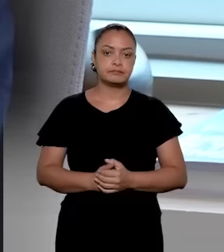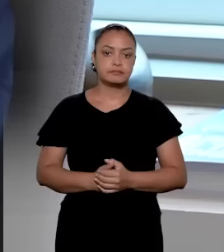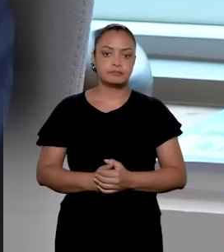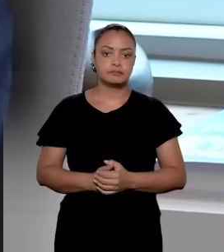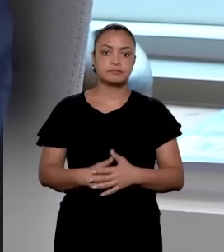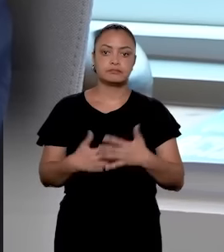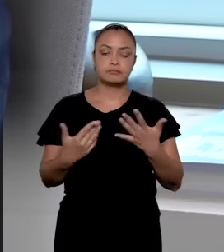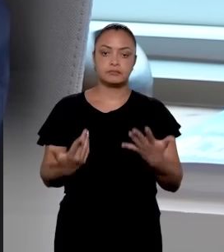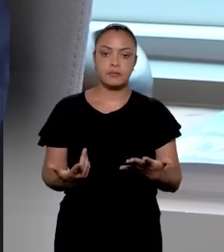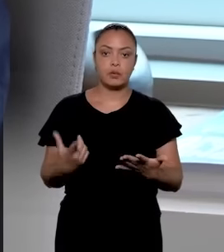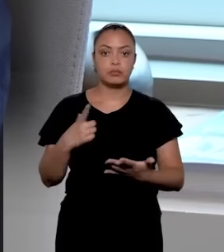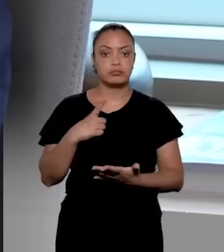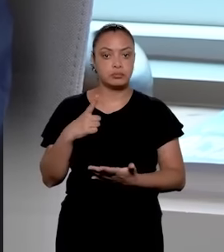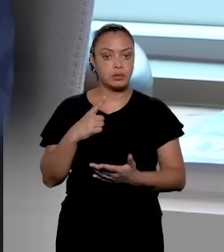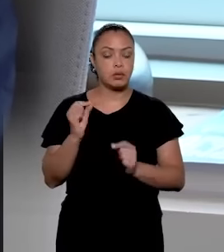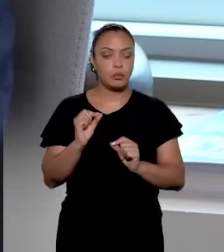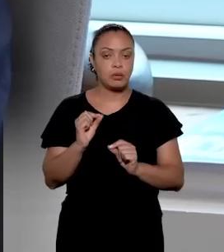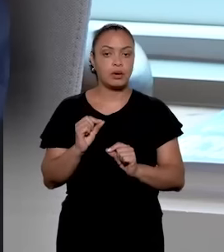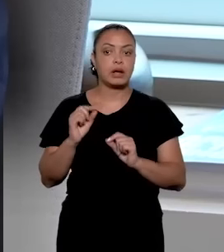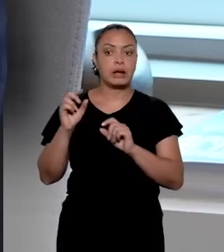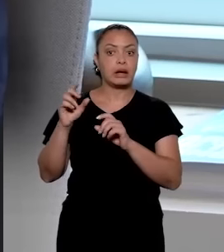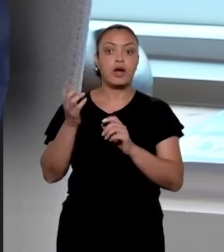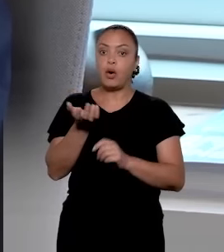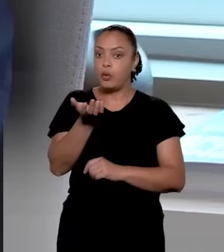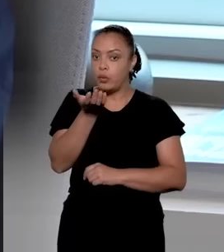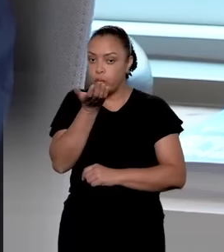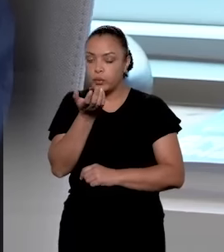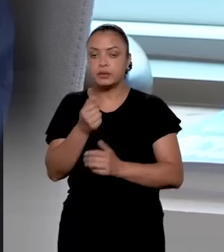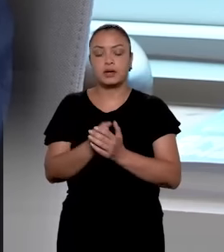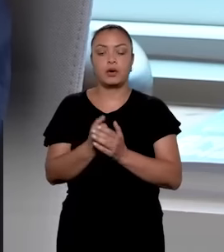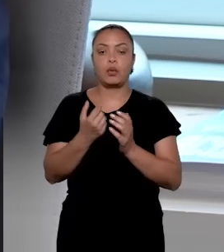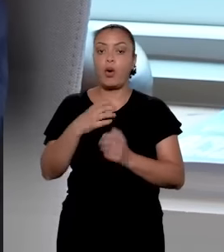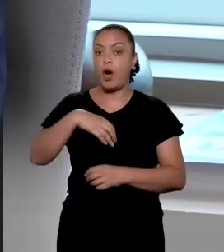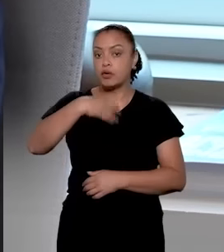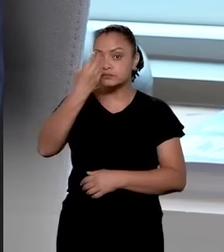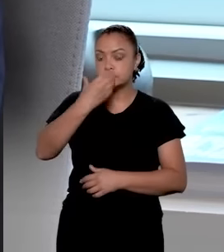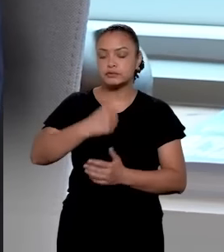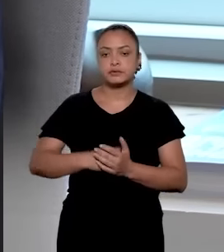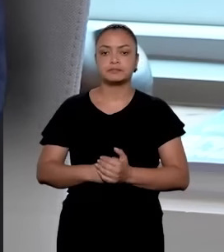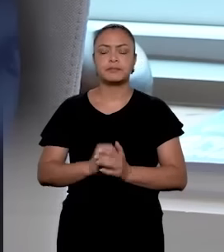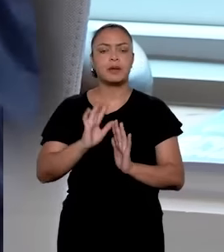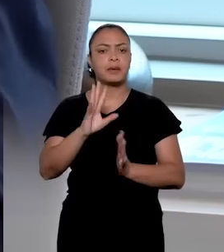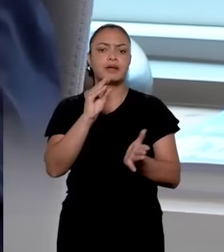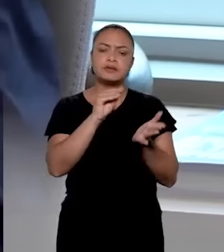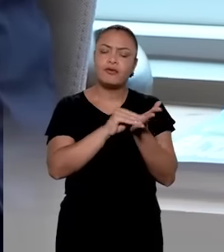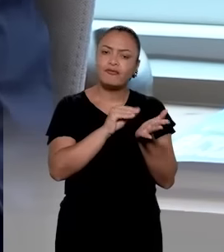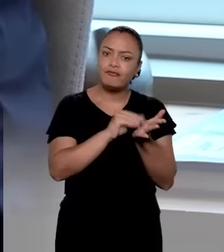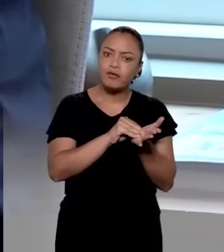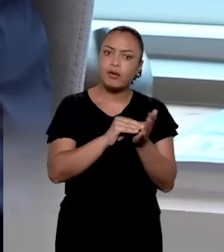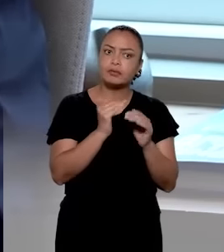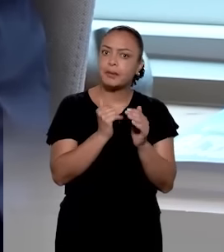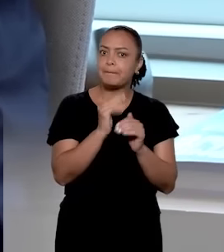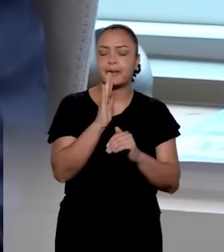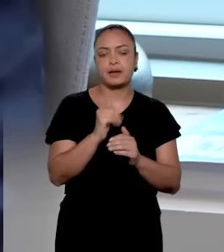instruindo a cultura em cotonicultura, em trigo, em frutas, mas ainda falta muito.